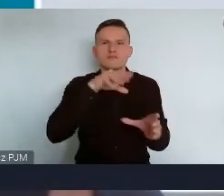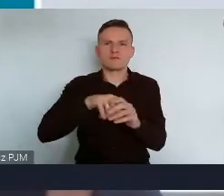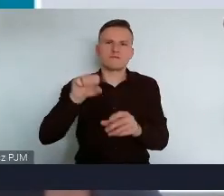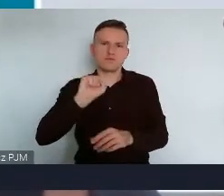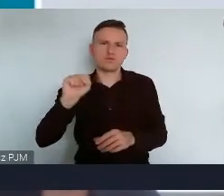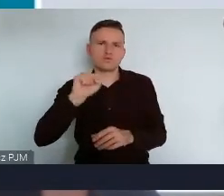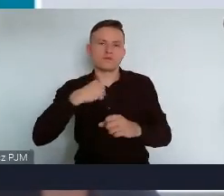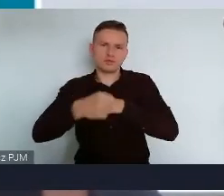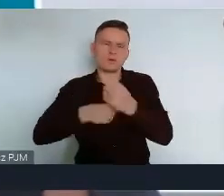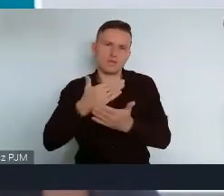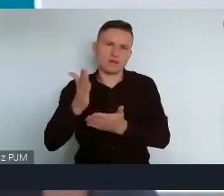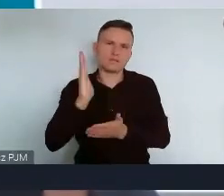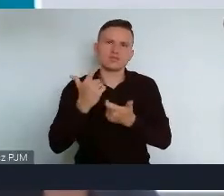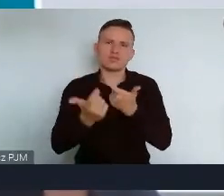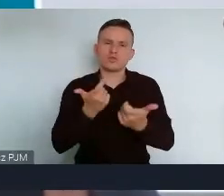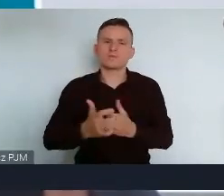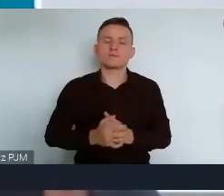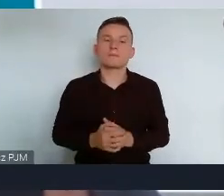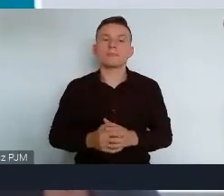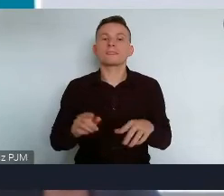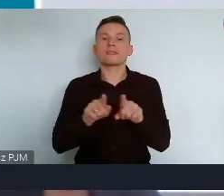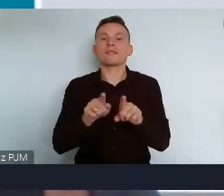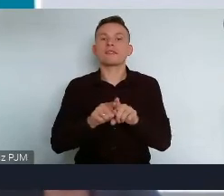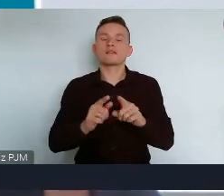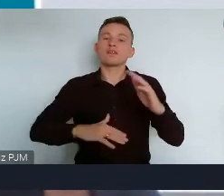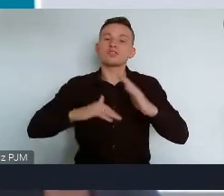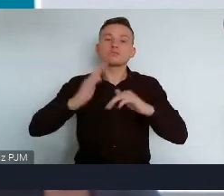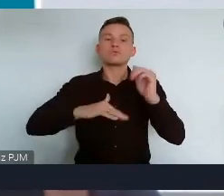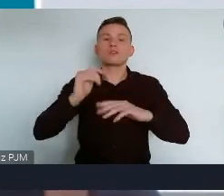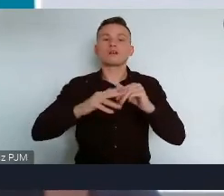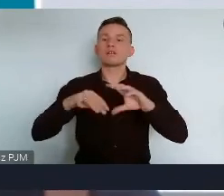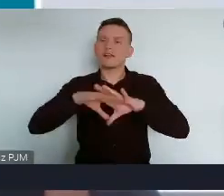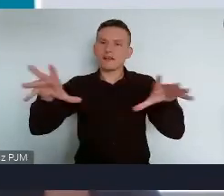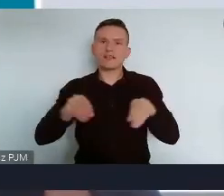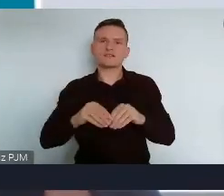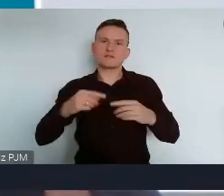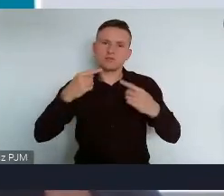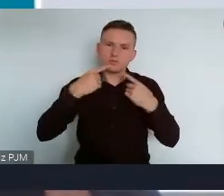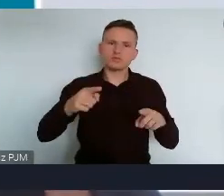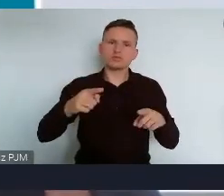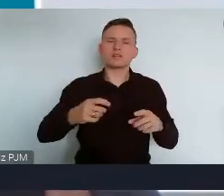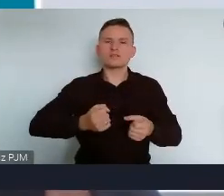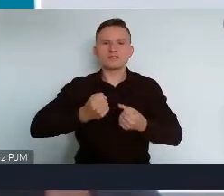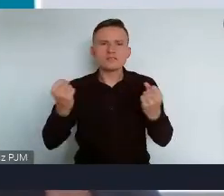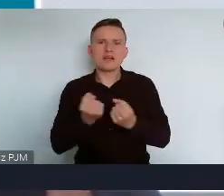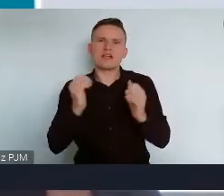I budowanie współodpowiedzialności za neutralnie klimatyczny Wrocław wśród mieszkańców.